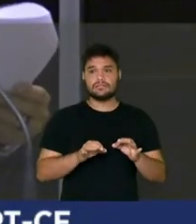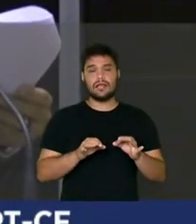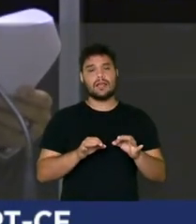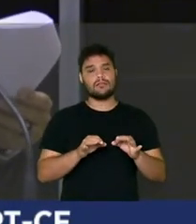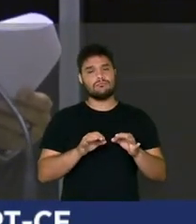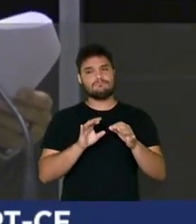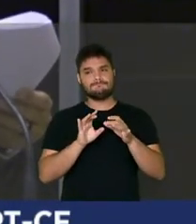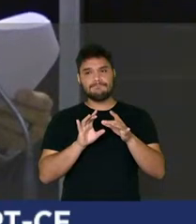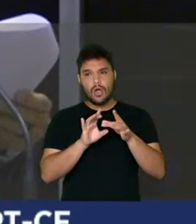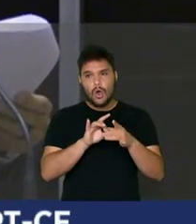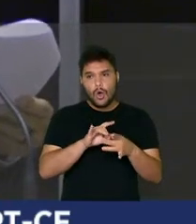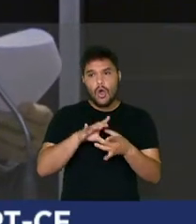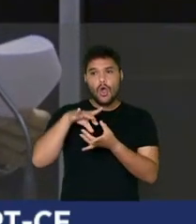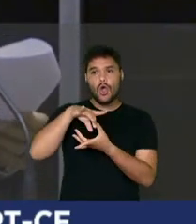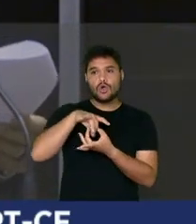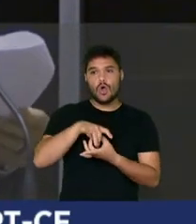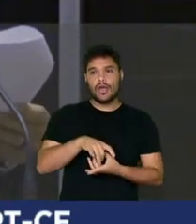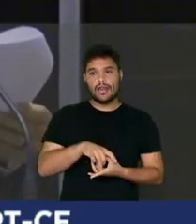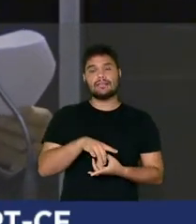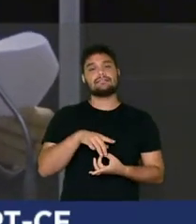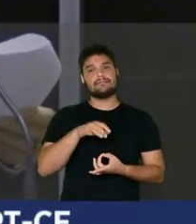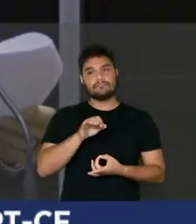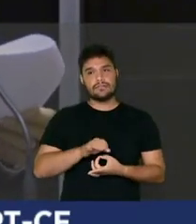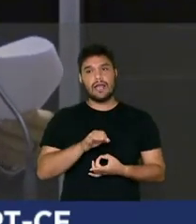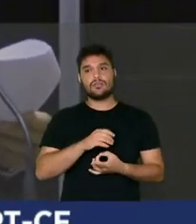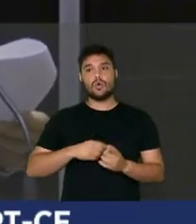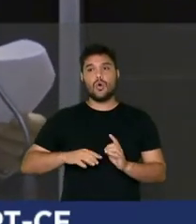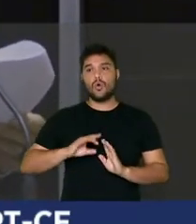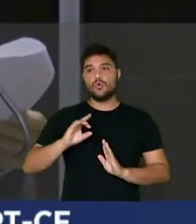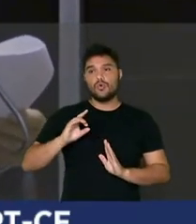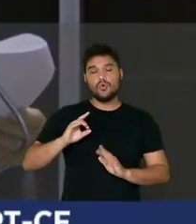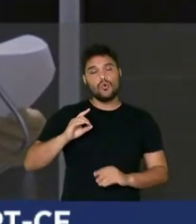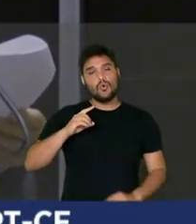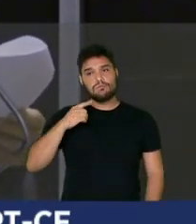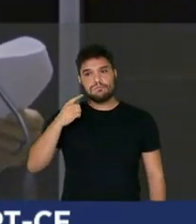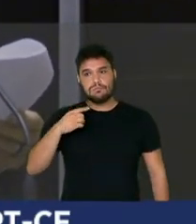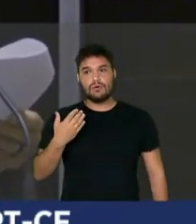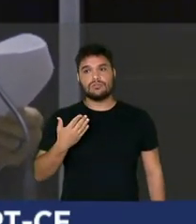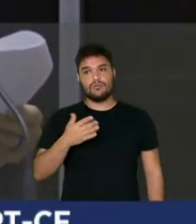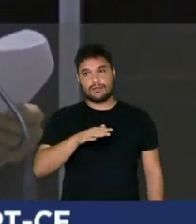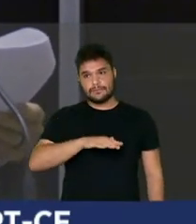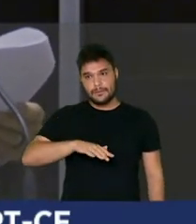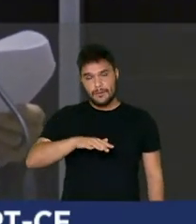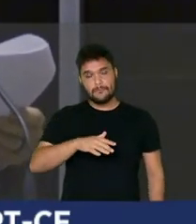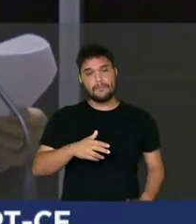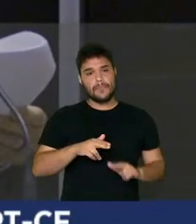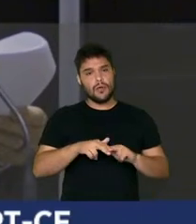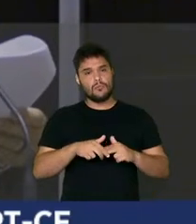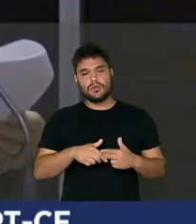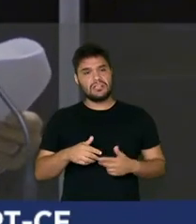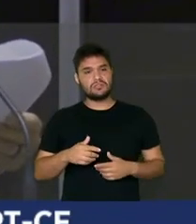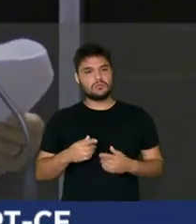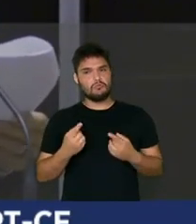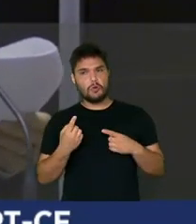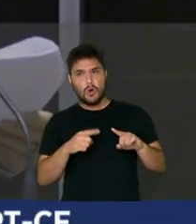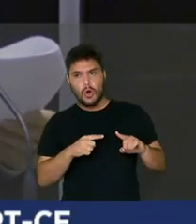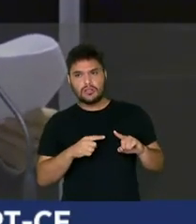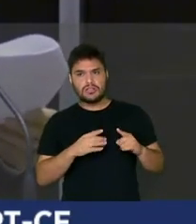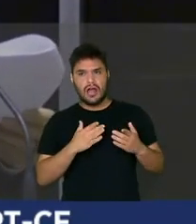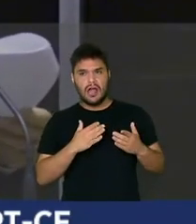RAZOABILIDADE E COERÊNCIA LÓGICA COM DIREITO POSITIVO. NÃO HÁ DESSE MODO, ÓBICES